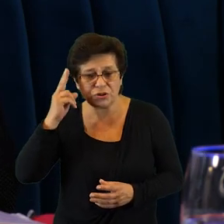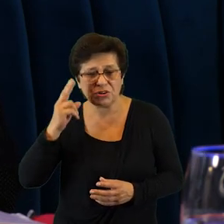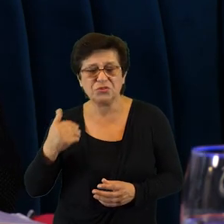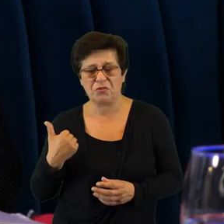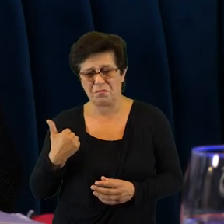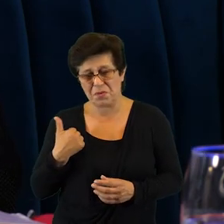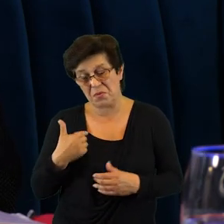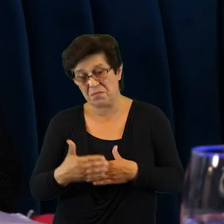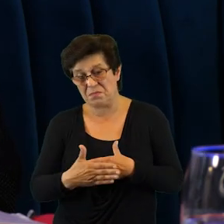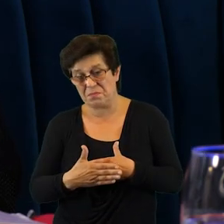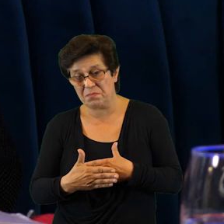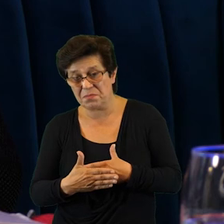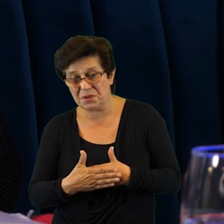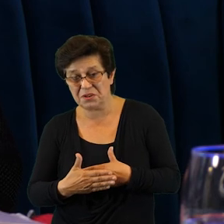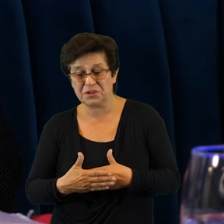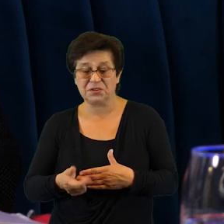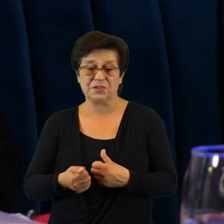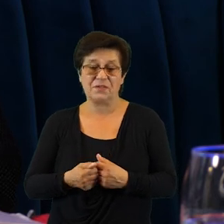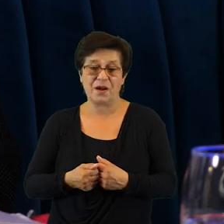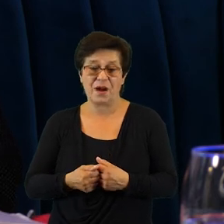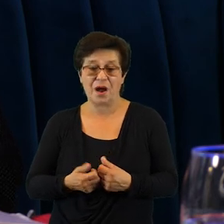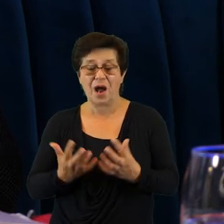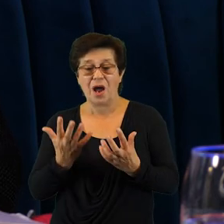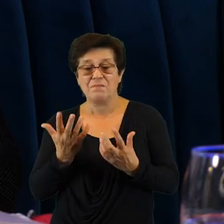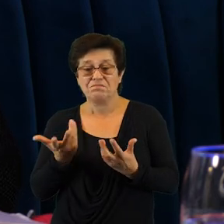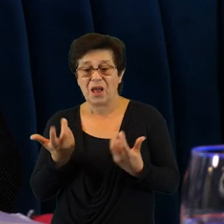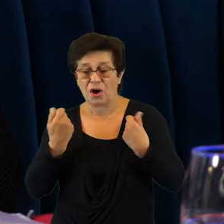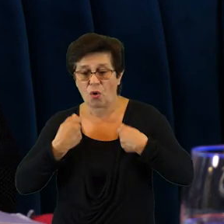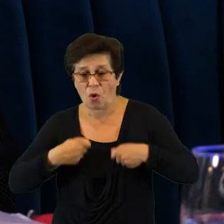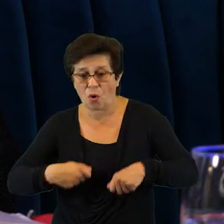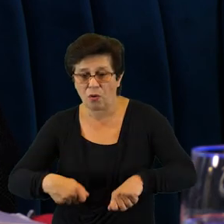oczywiście reforma rolna, dostęp do edukacji.